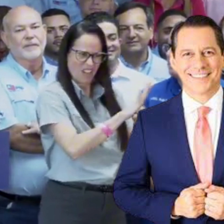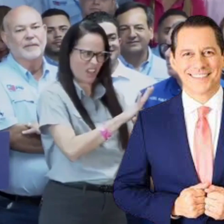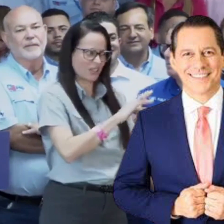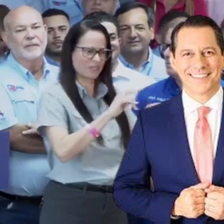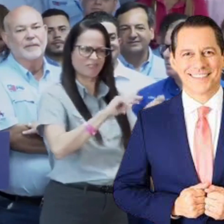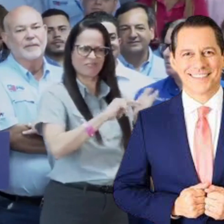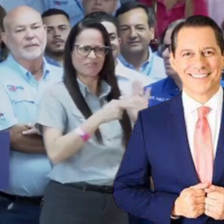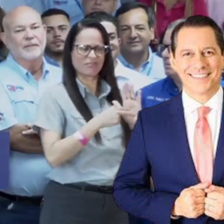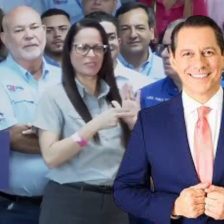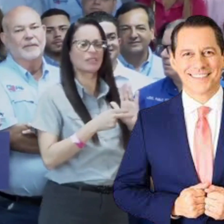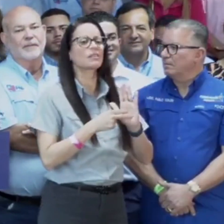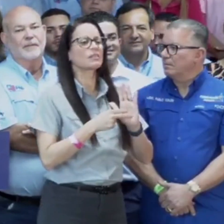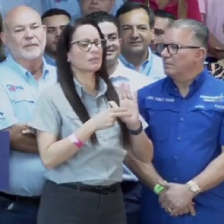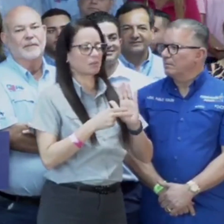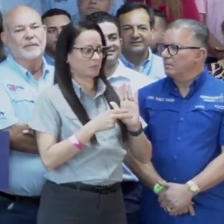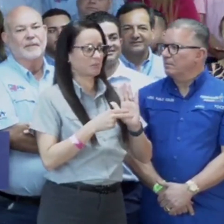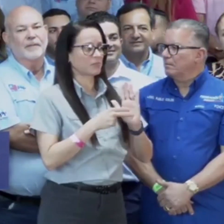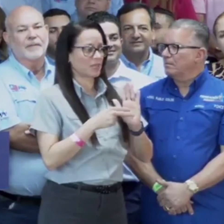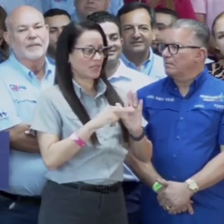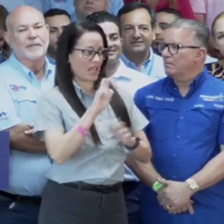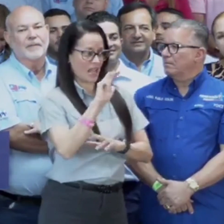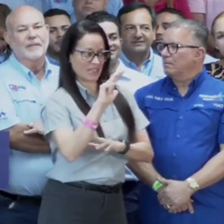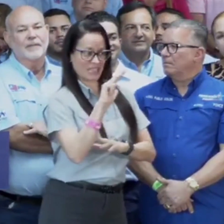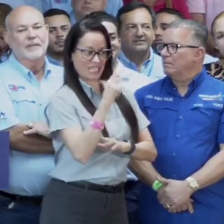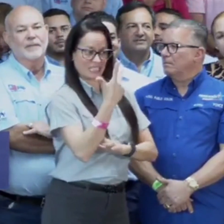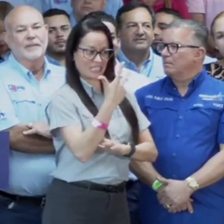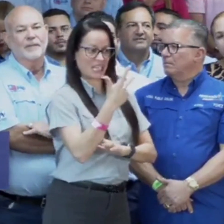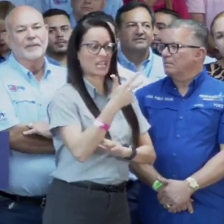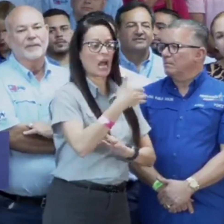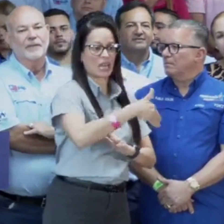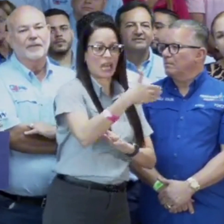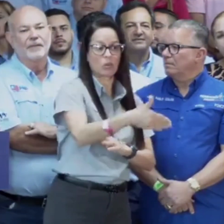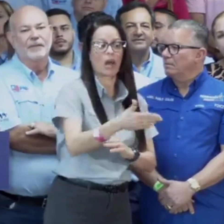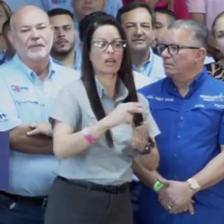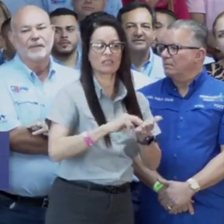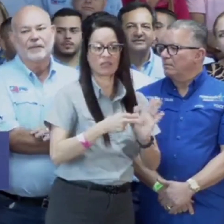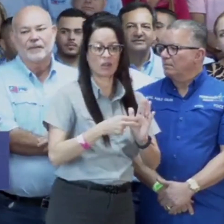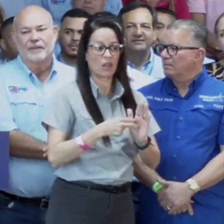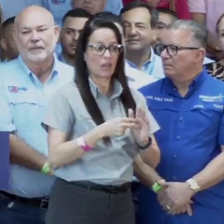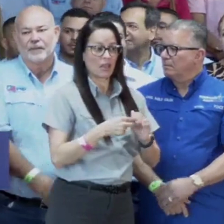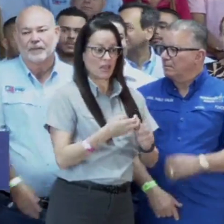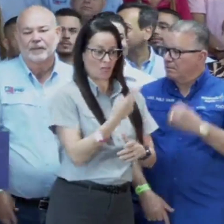Claro porque yo escucho aquí que el candidato del pib critica el bipartidismo Pero qué está